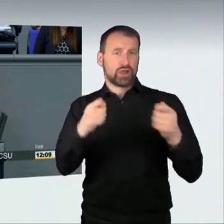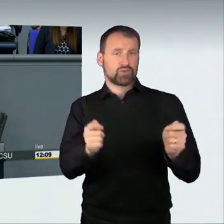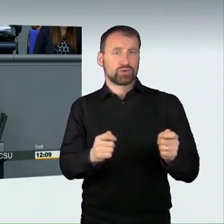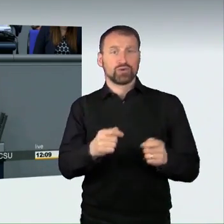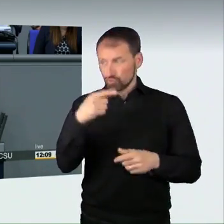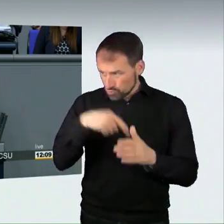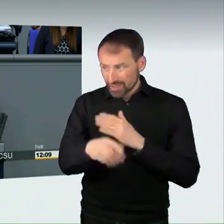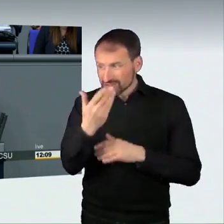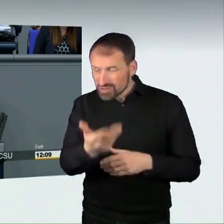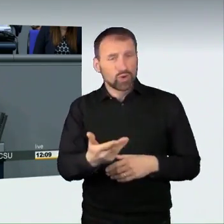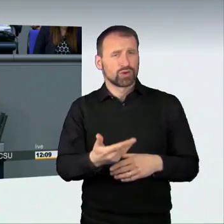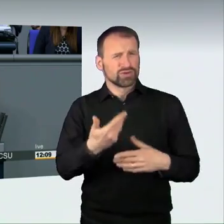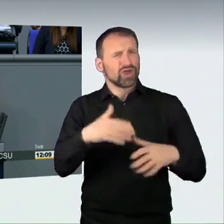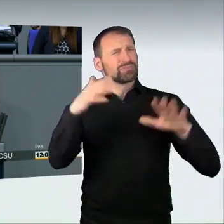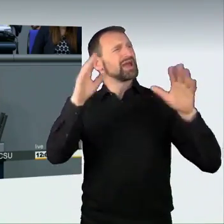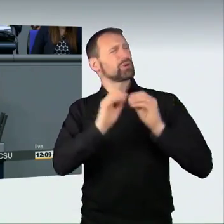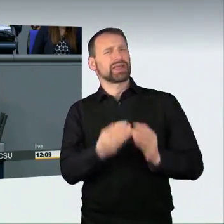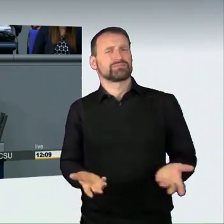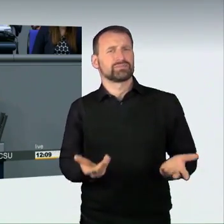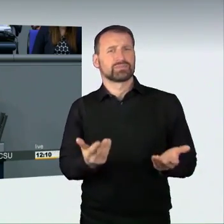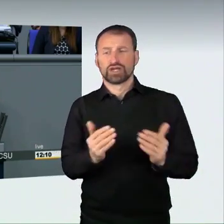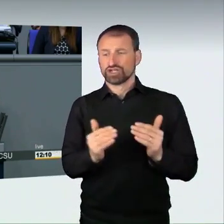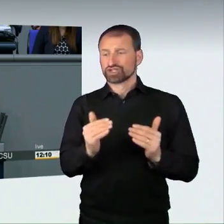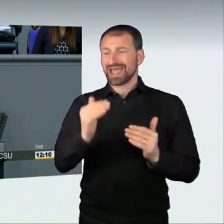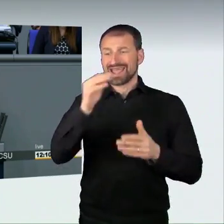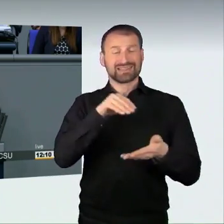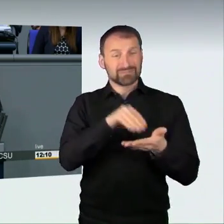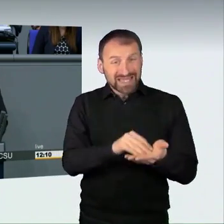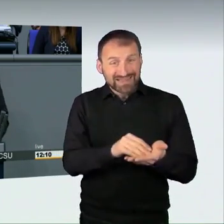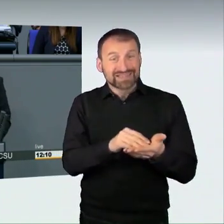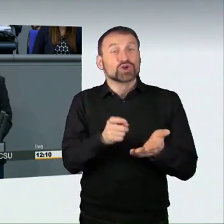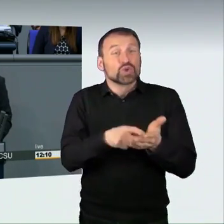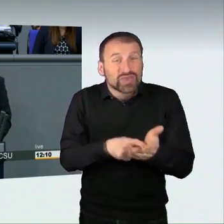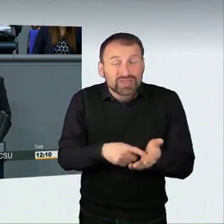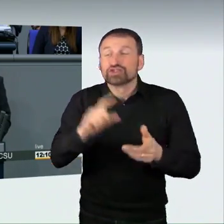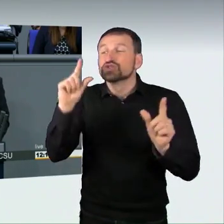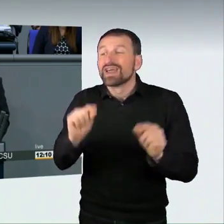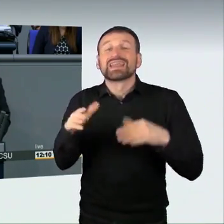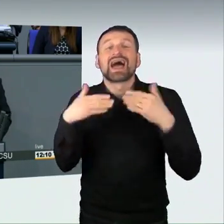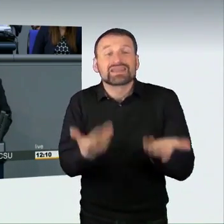Die steigenden Mieten resultieren doch daraus, dass wir ein zu geringes Angebot auf dem Wohnungsmarkt haben. Deswegen müssen wir alles dafür tun,